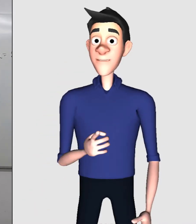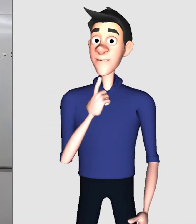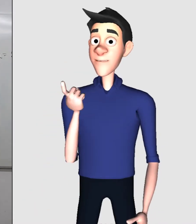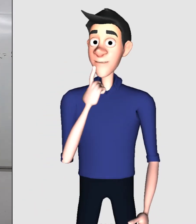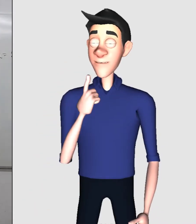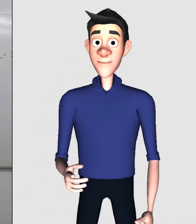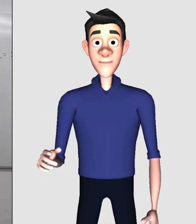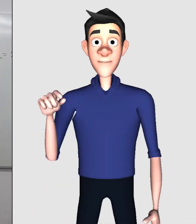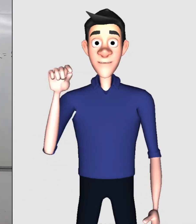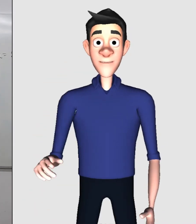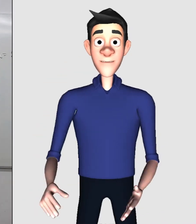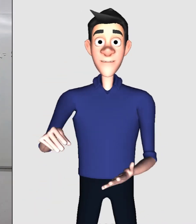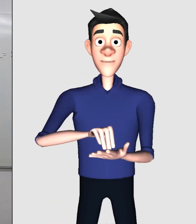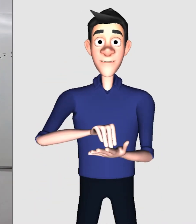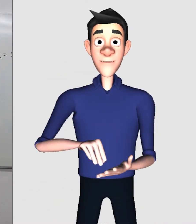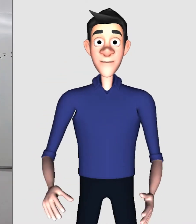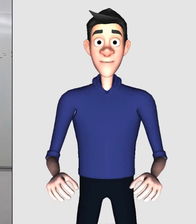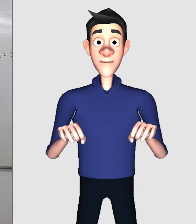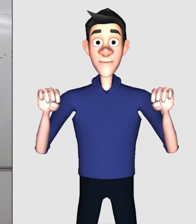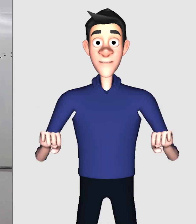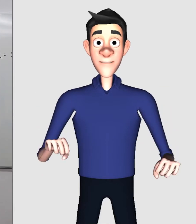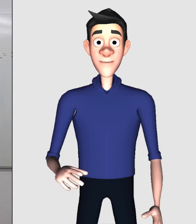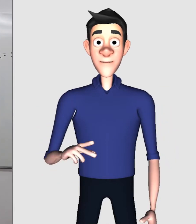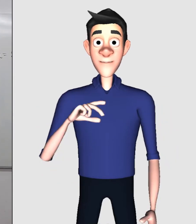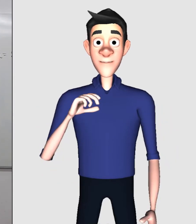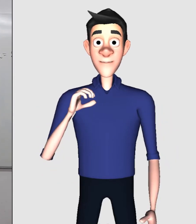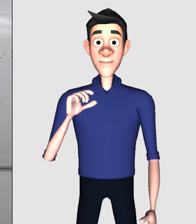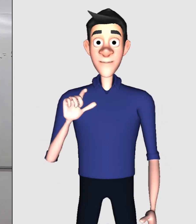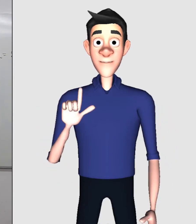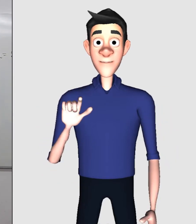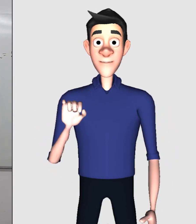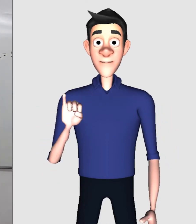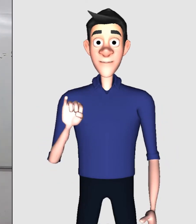Por exemplo, se colocar um número de polias x podem fazer uma força de um